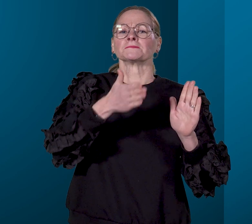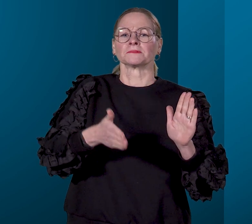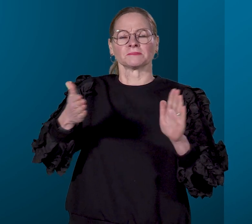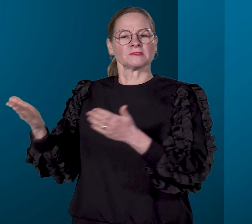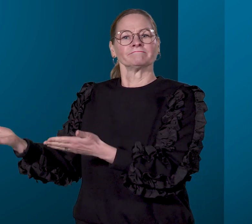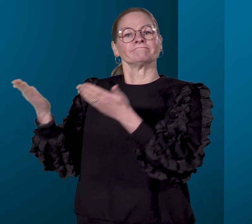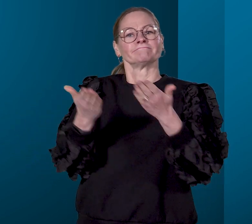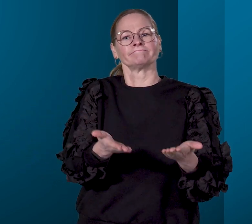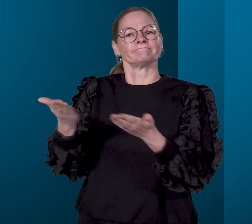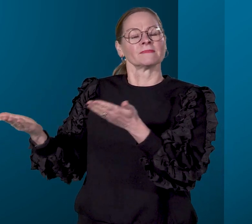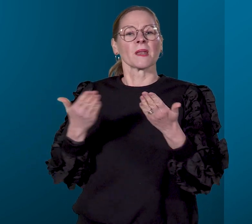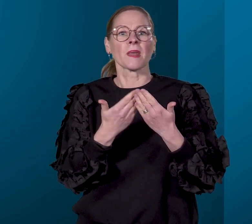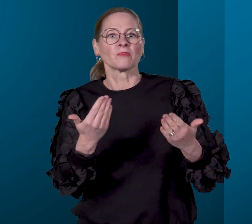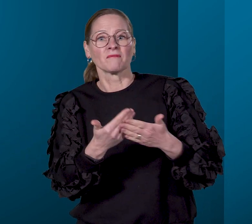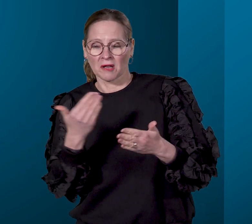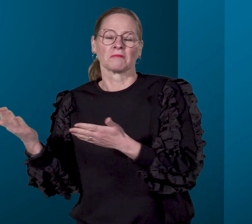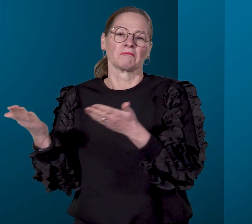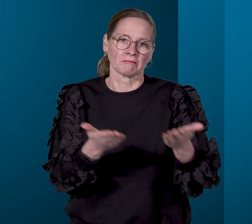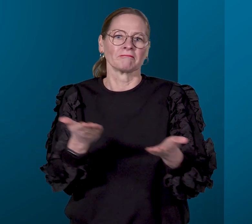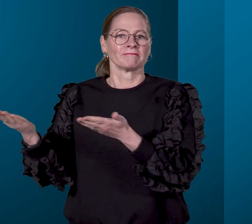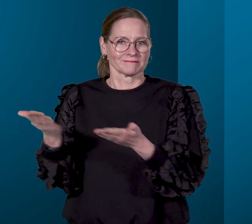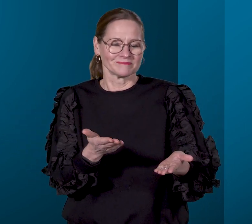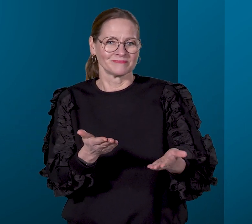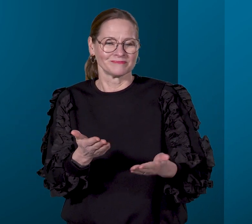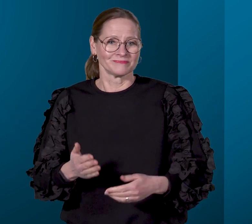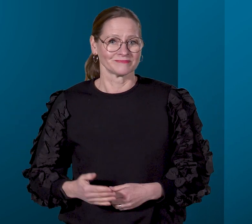ja tuodaan ajoittain esille näyttelyitä varten.